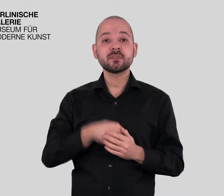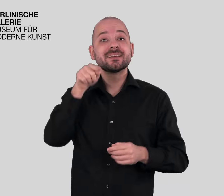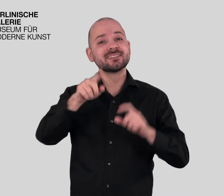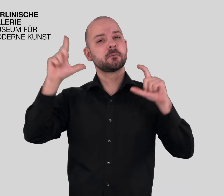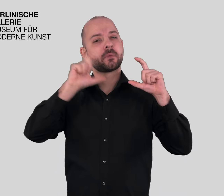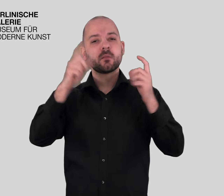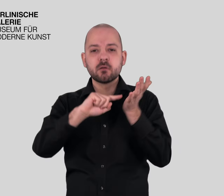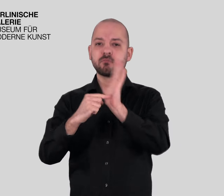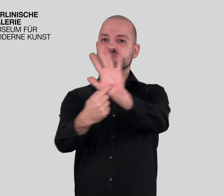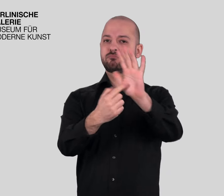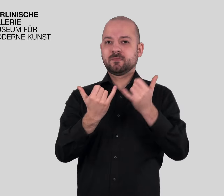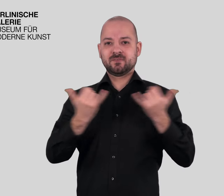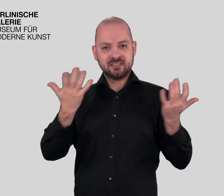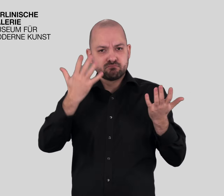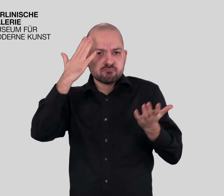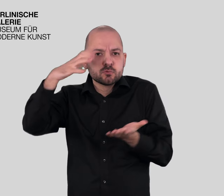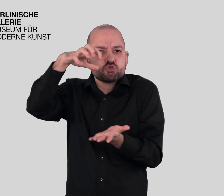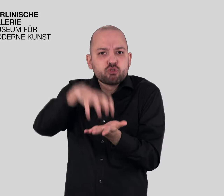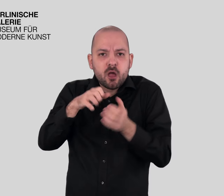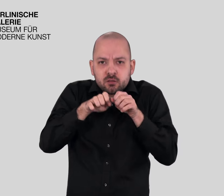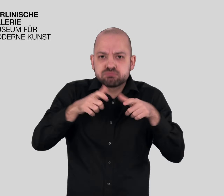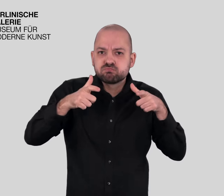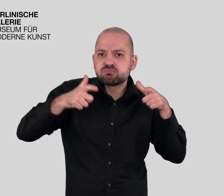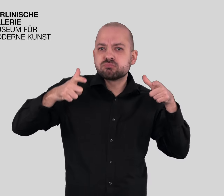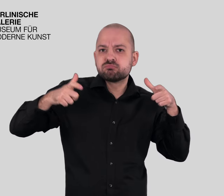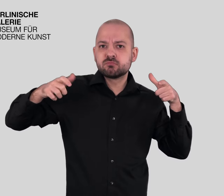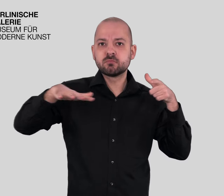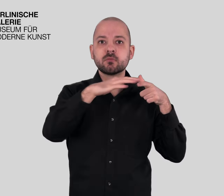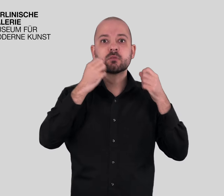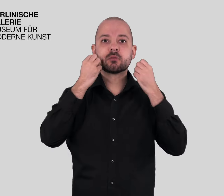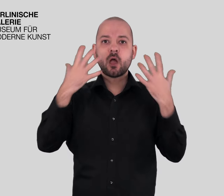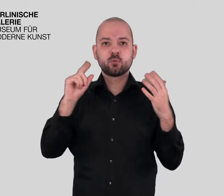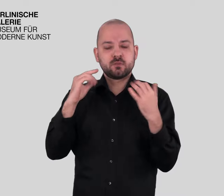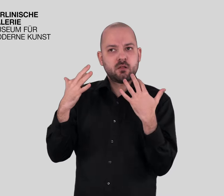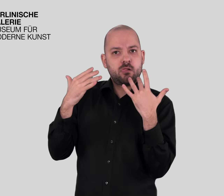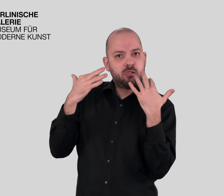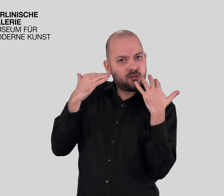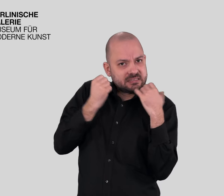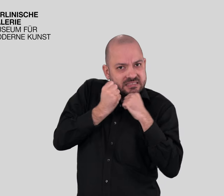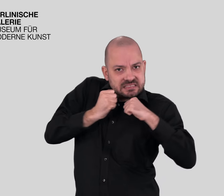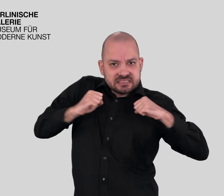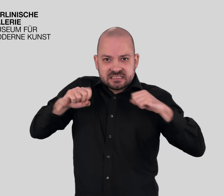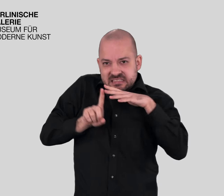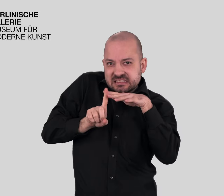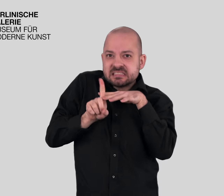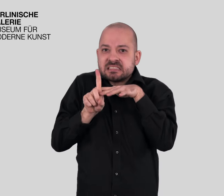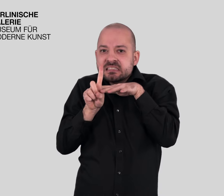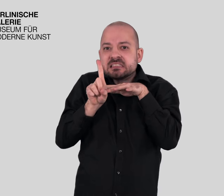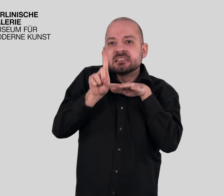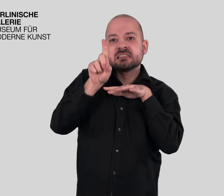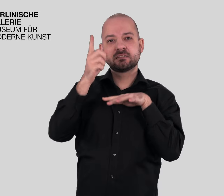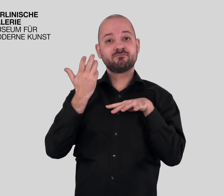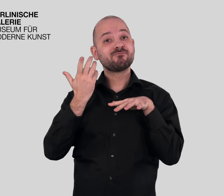Die Bilder zeigen, wie sich die Natur in der Stadt behauptet